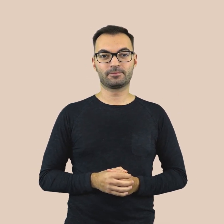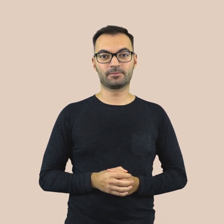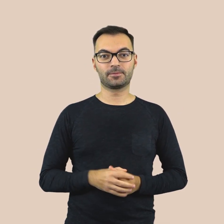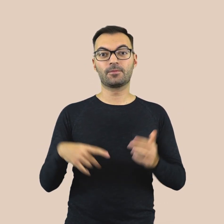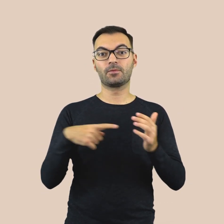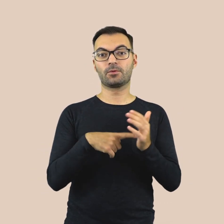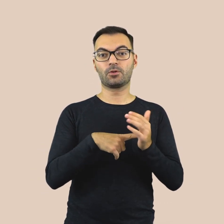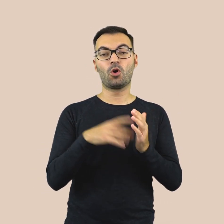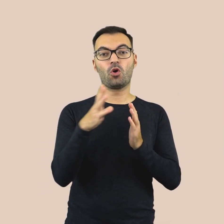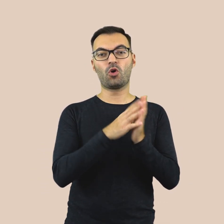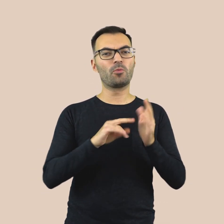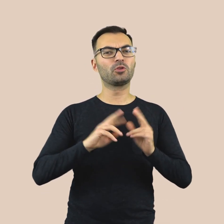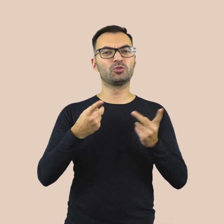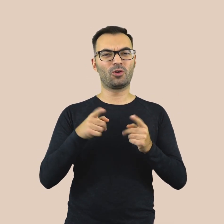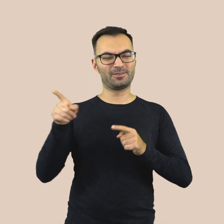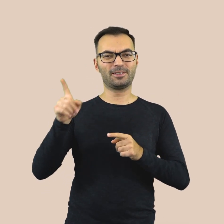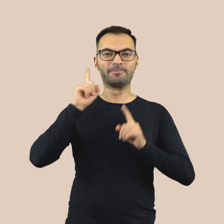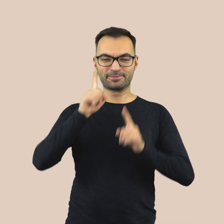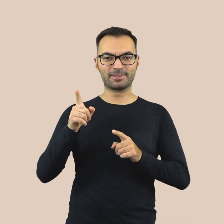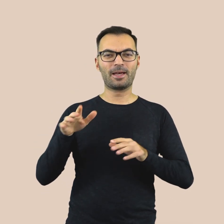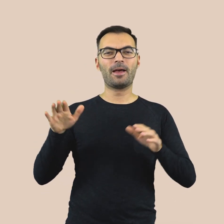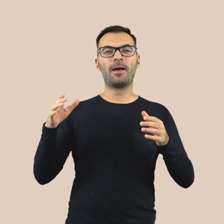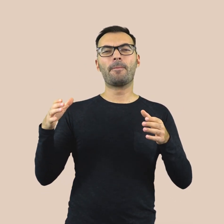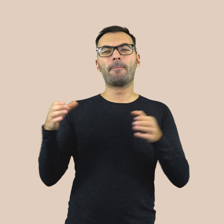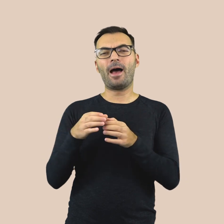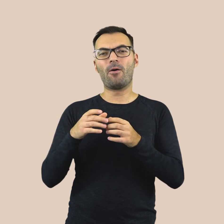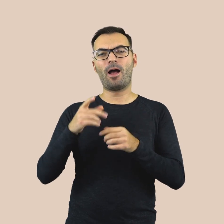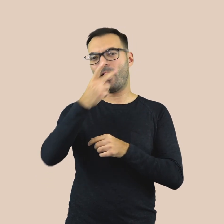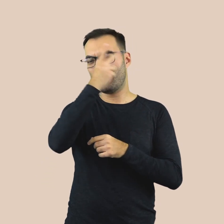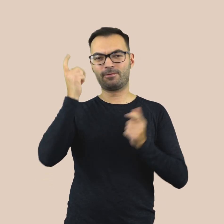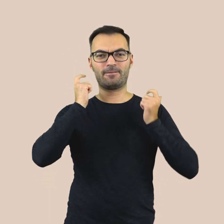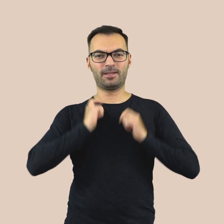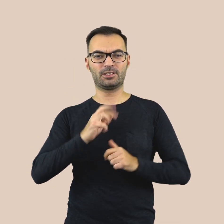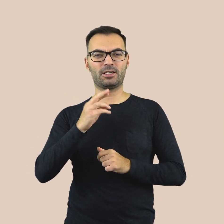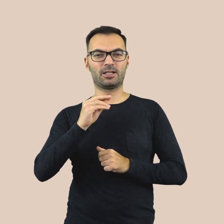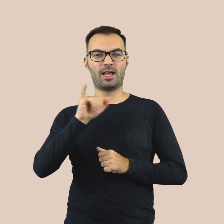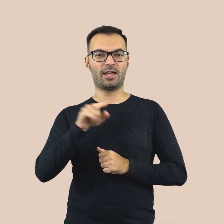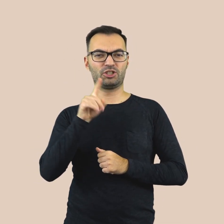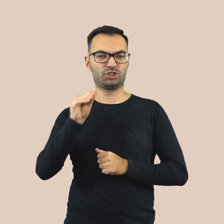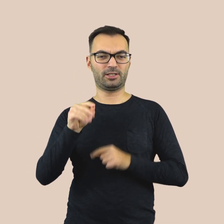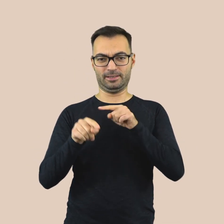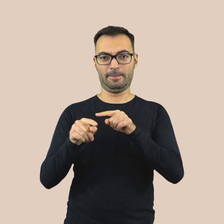w małej, litewskiej wsi - Rejże.